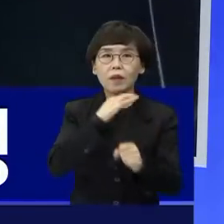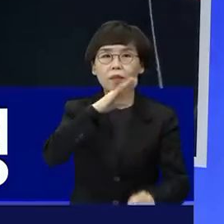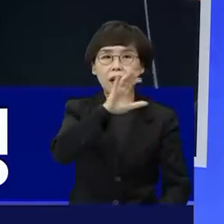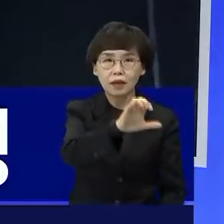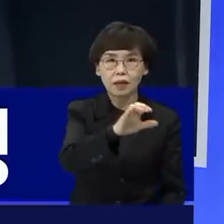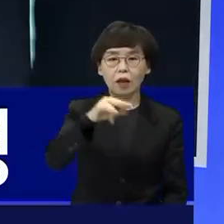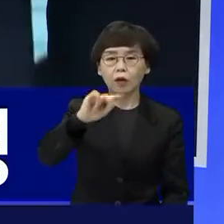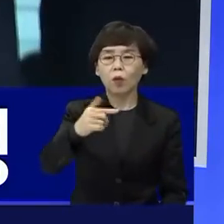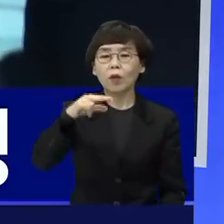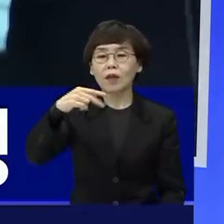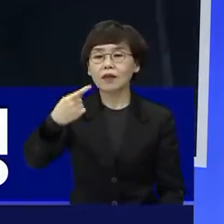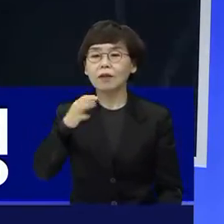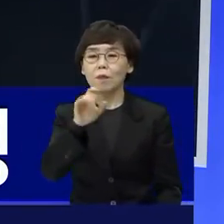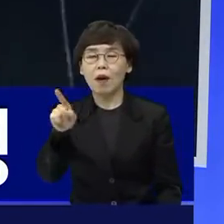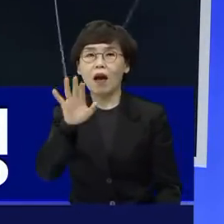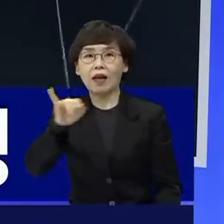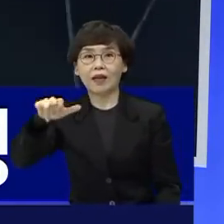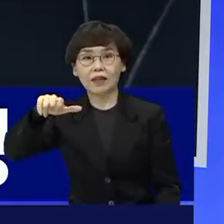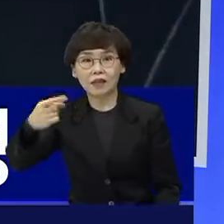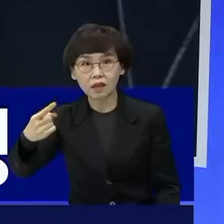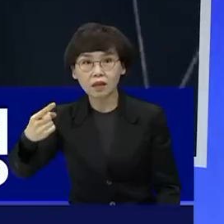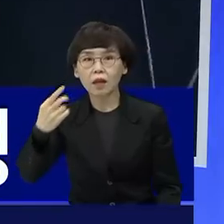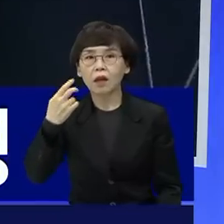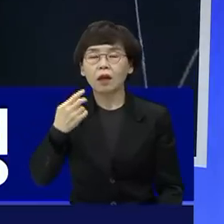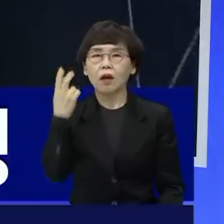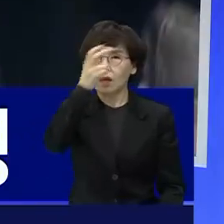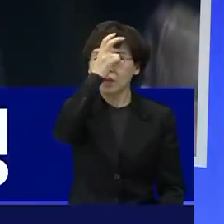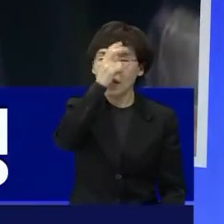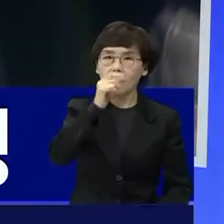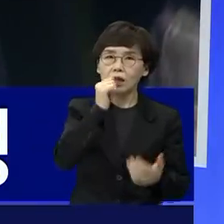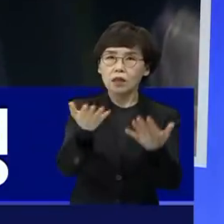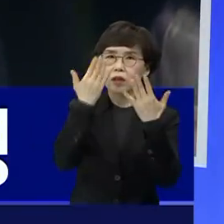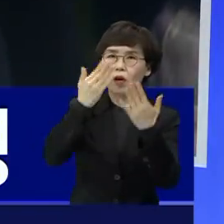45살 돈스파이크, 본명 김민수 씨에게